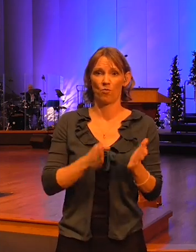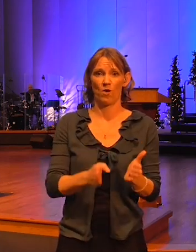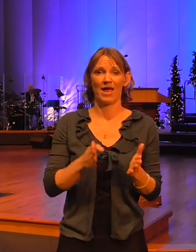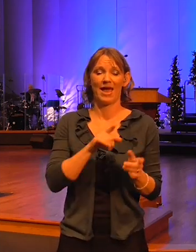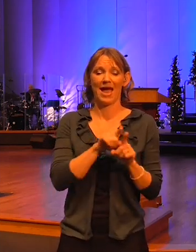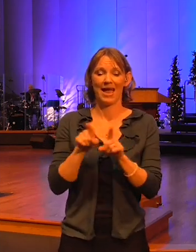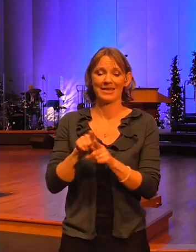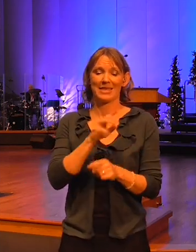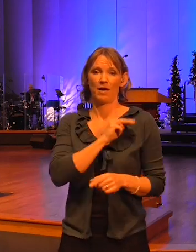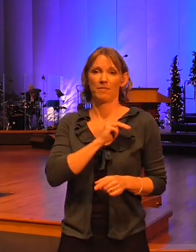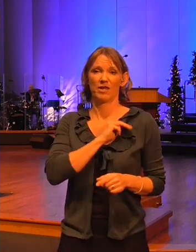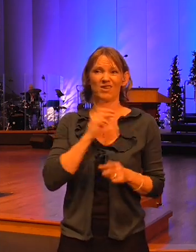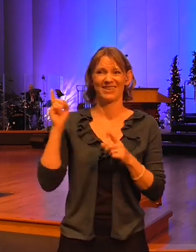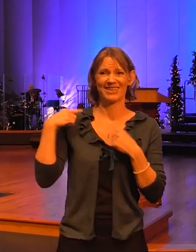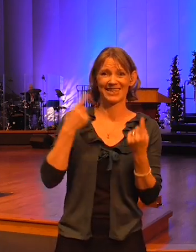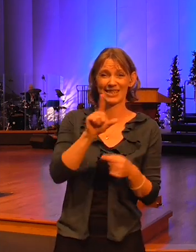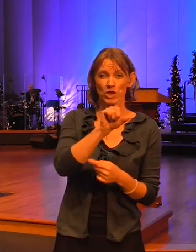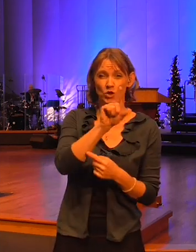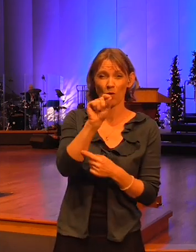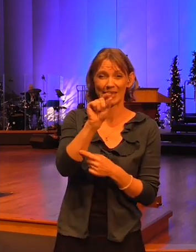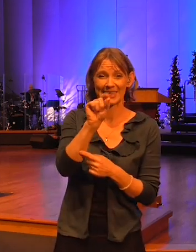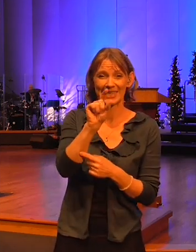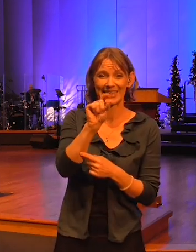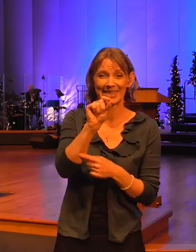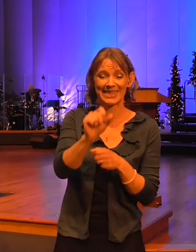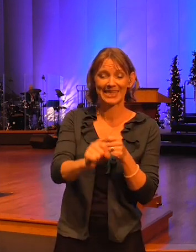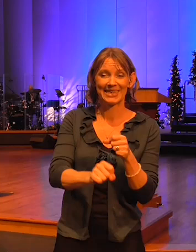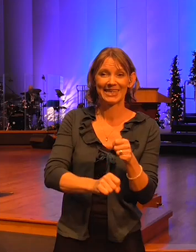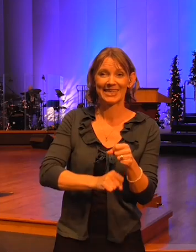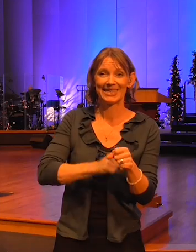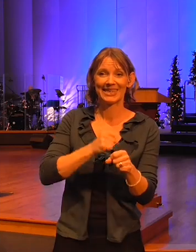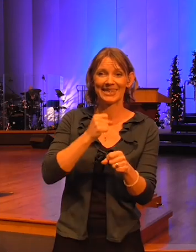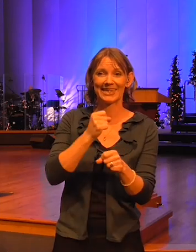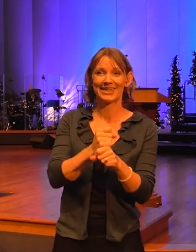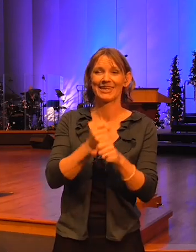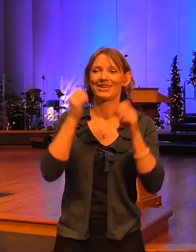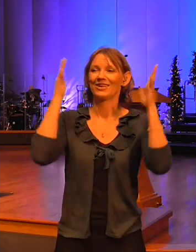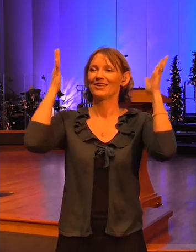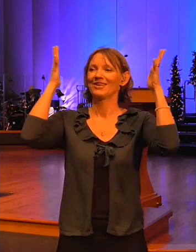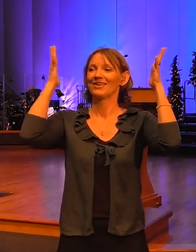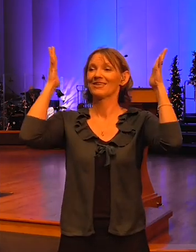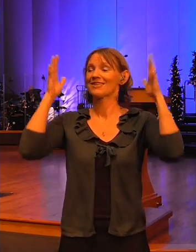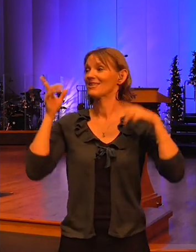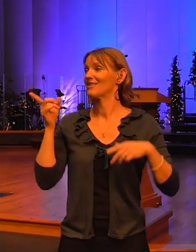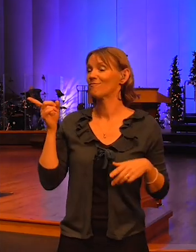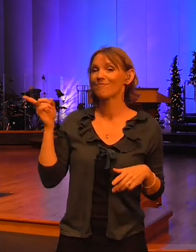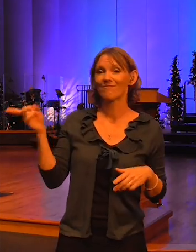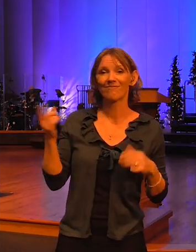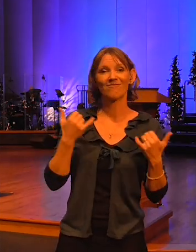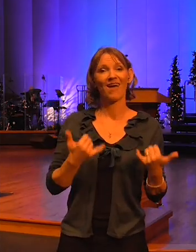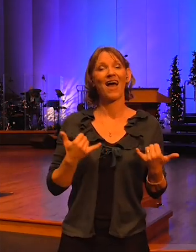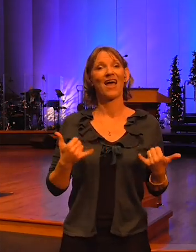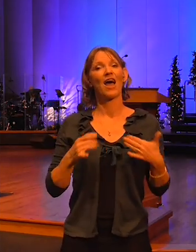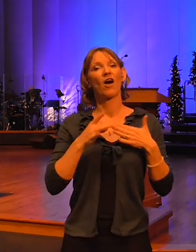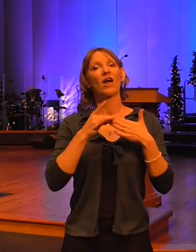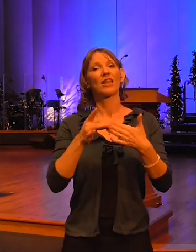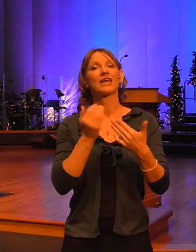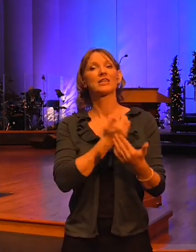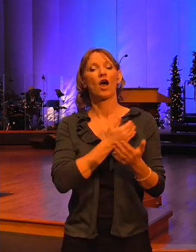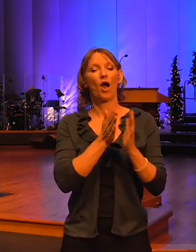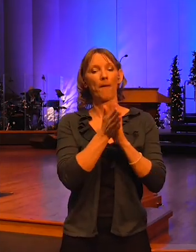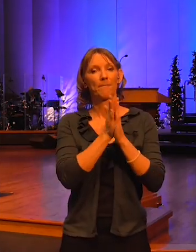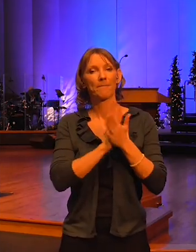años. Actualmente dirige nuestros Ministerios de Paz aquí y una de las cosas por las que hemos estado muy